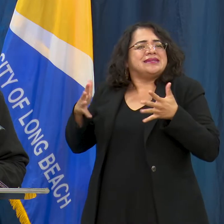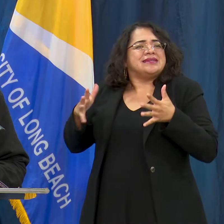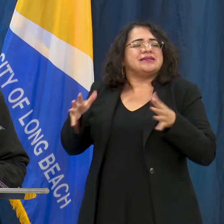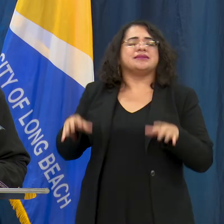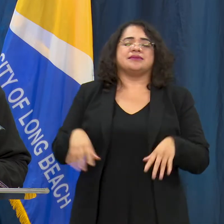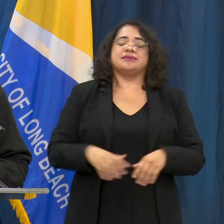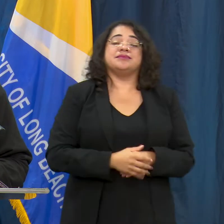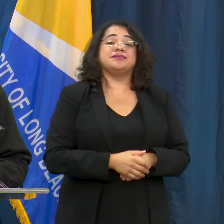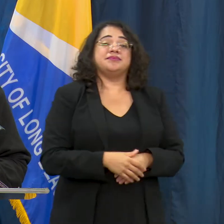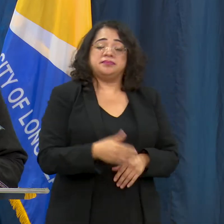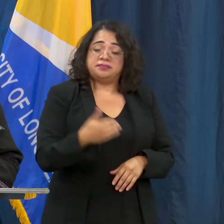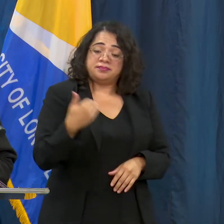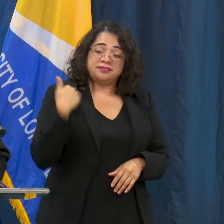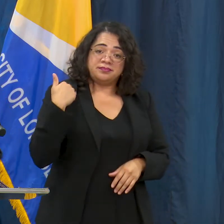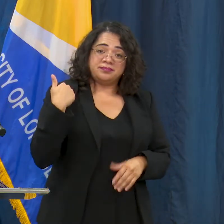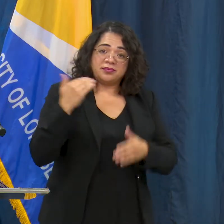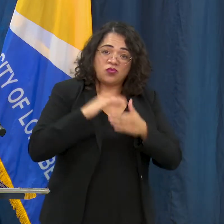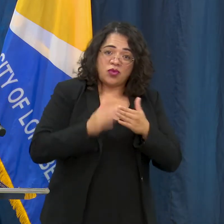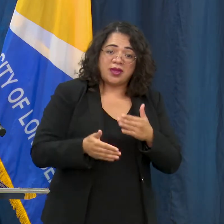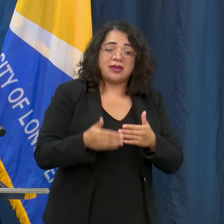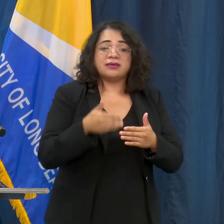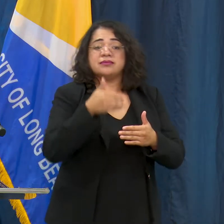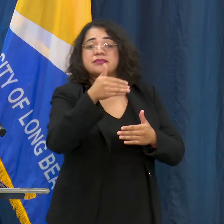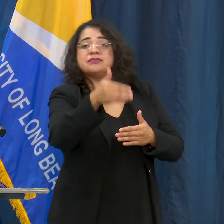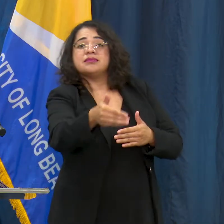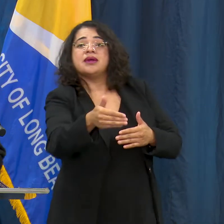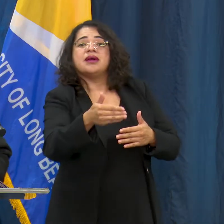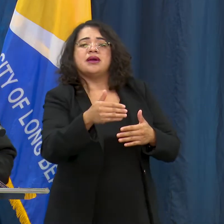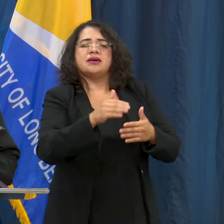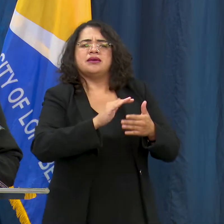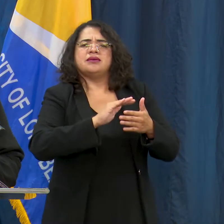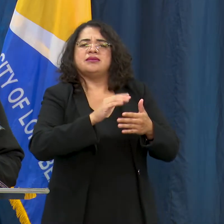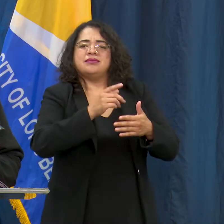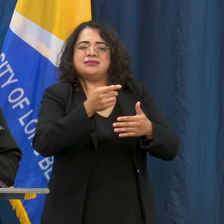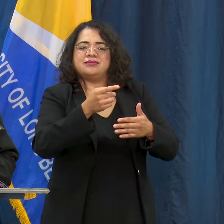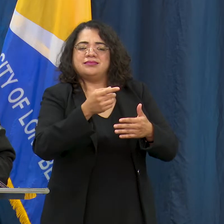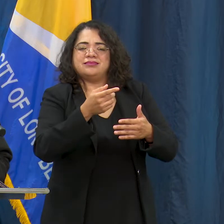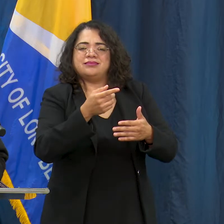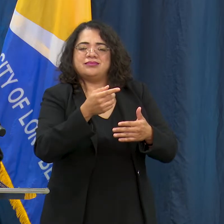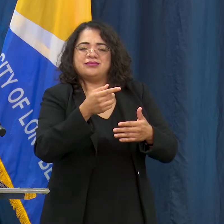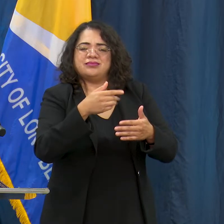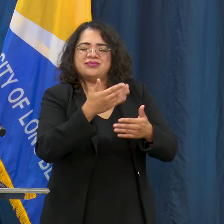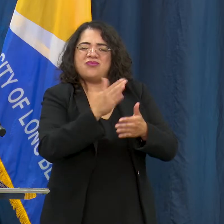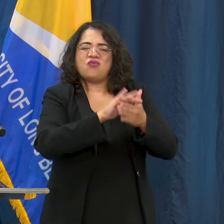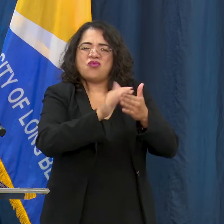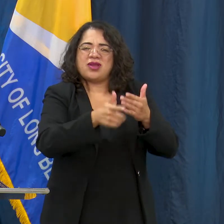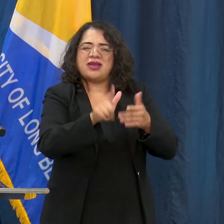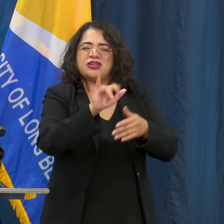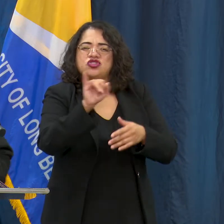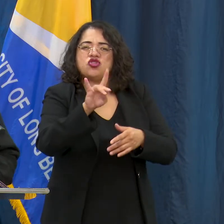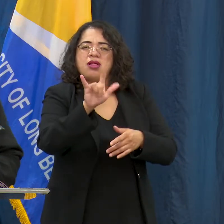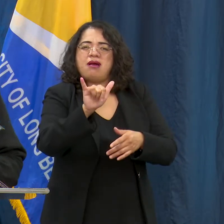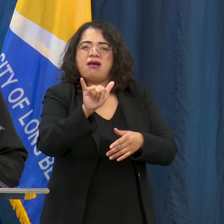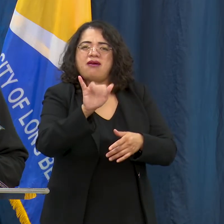que cualquier am espectáculo de fuego SART oficial a's a no es porque la